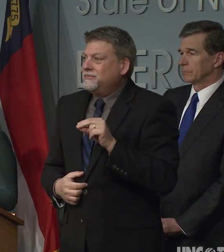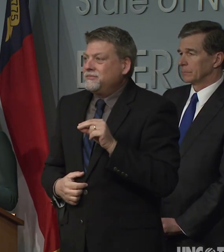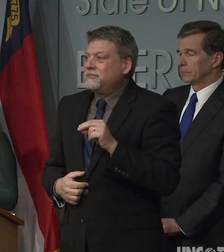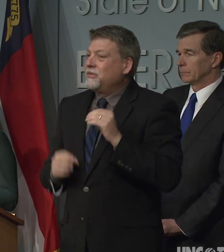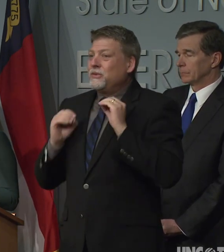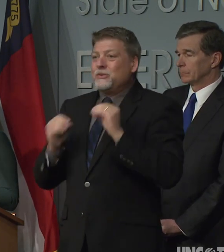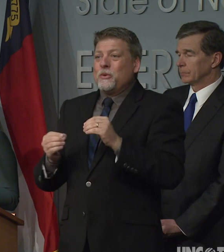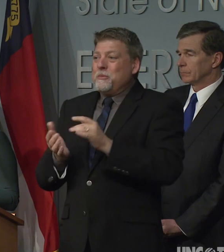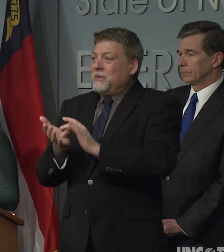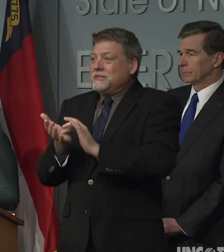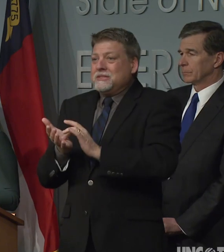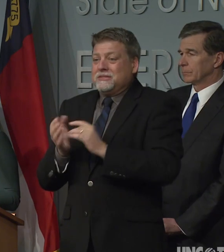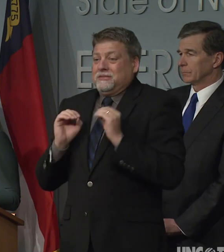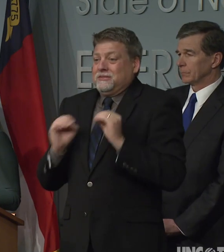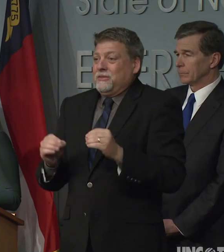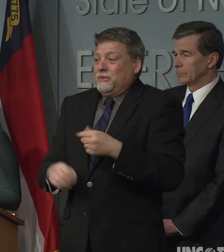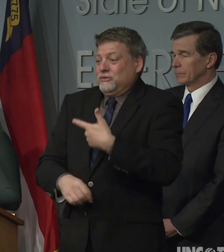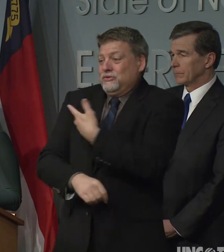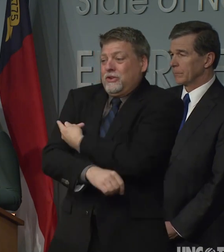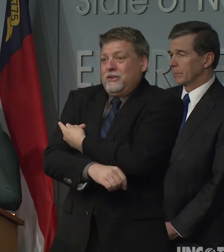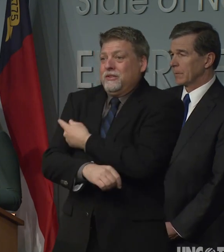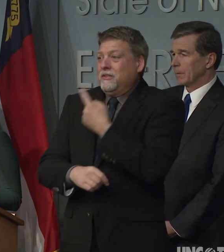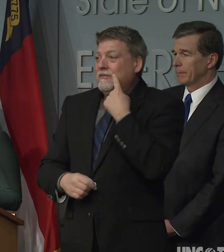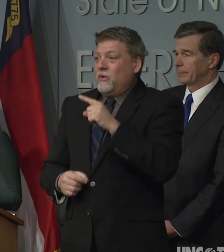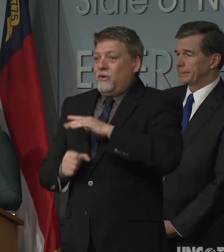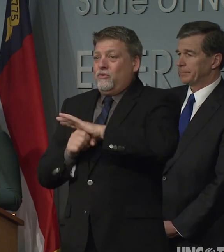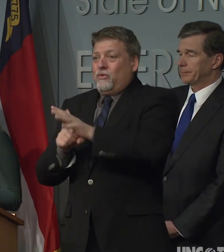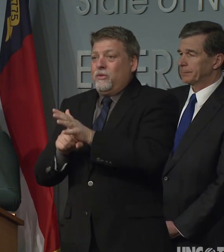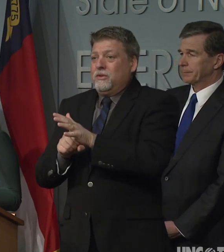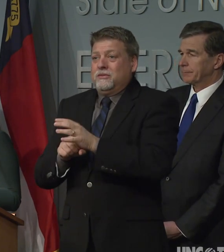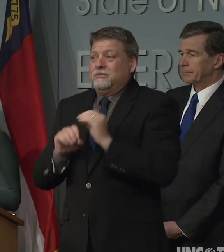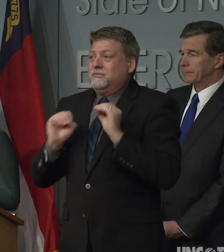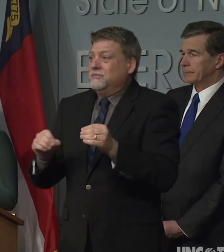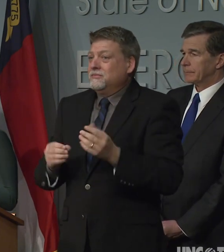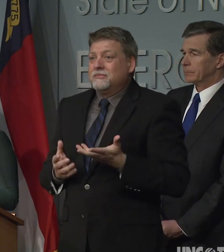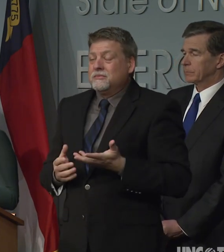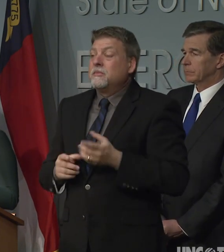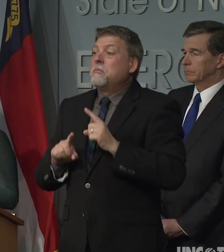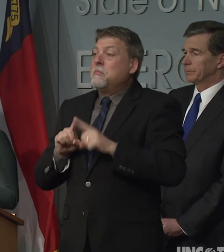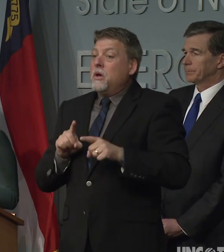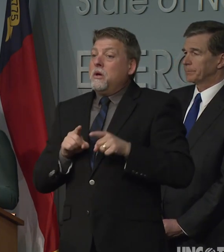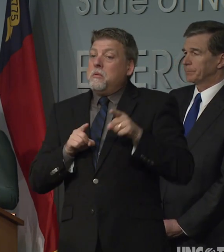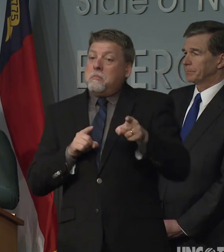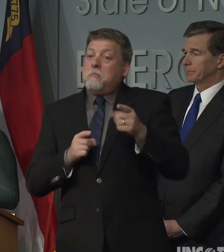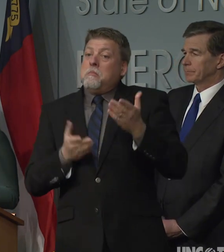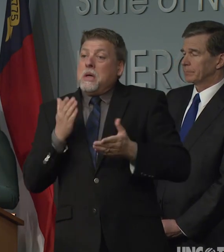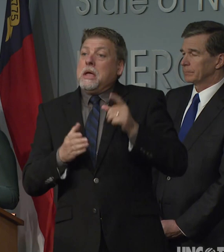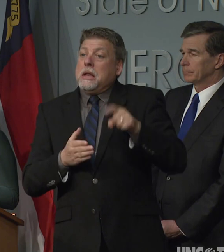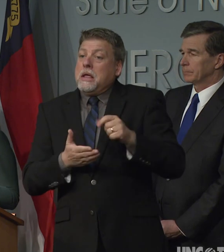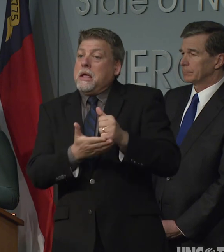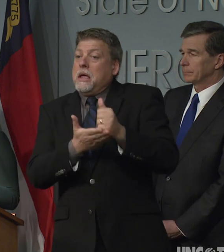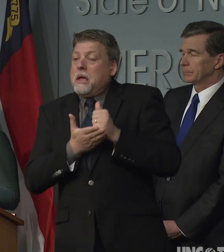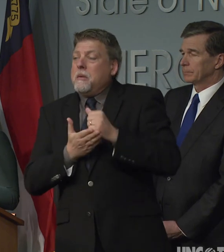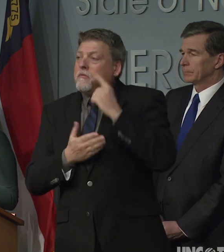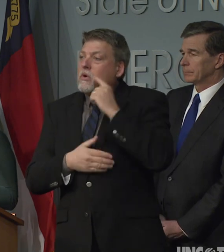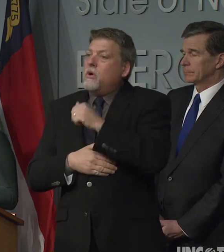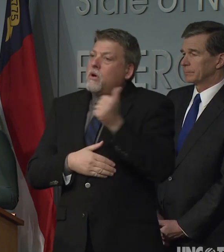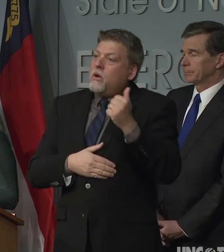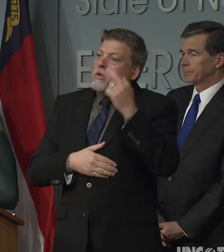necesitan recibir tratamiento nuevamente no hay vacunas ni tratamientos para este virus, pero tal dieciséis necesiten